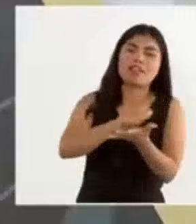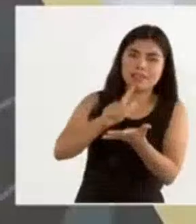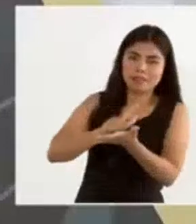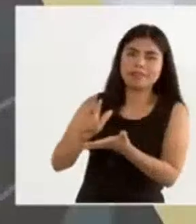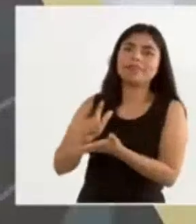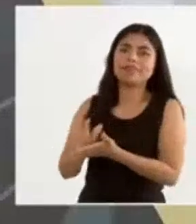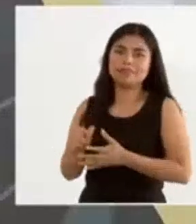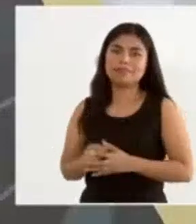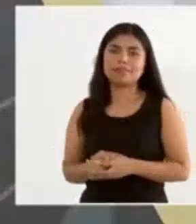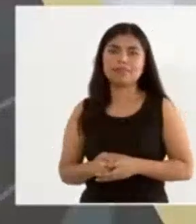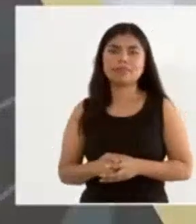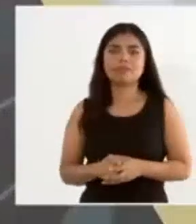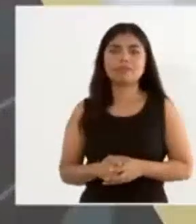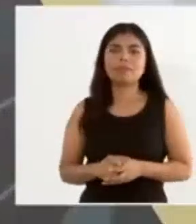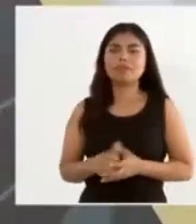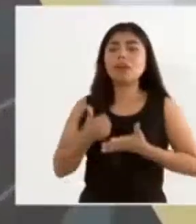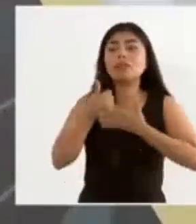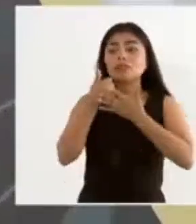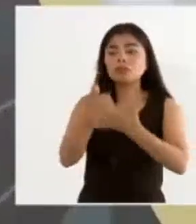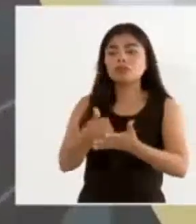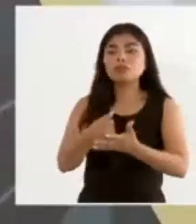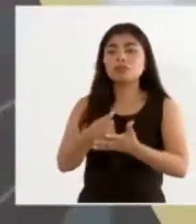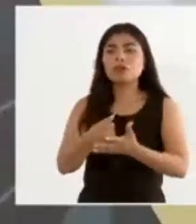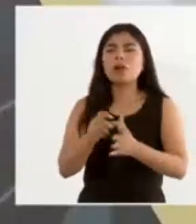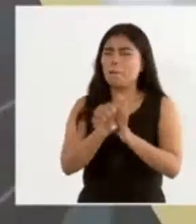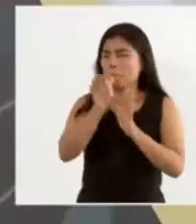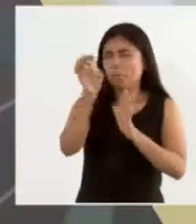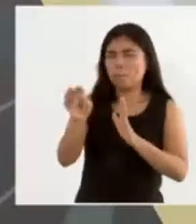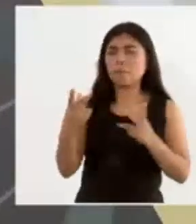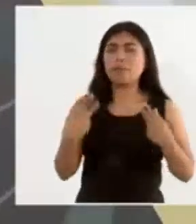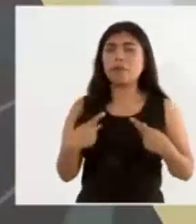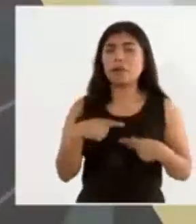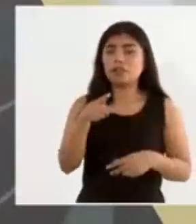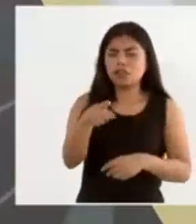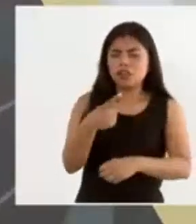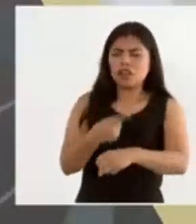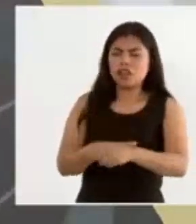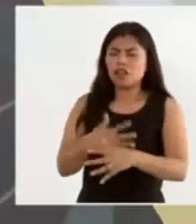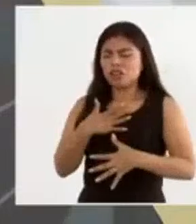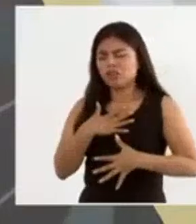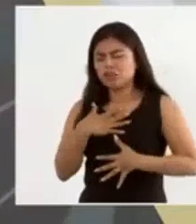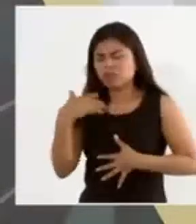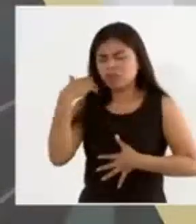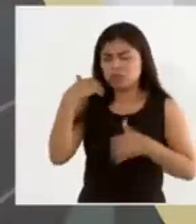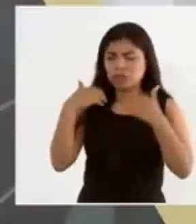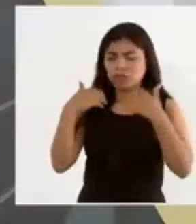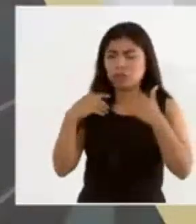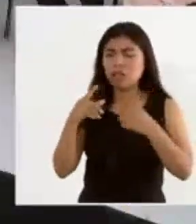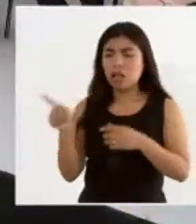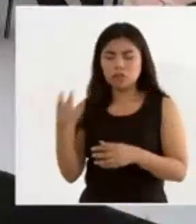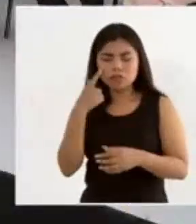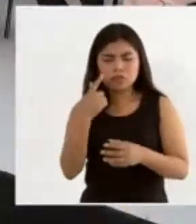situación de este tipo. ¿Y cómo lo prevenimos? Como bien decía nuestro secretario de salud,